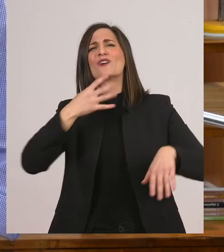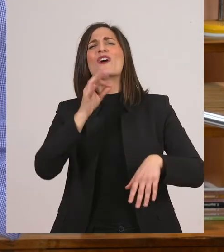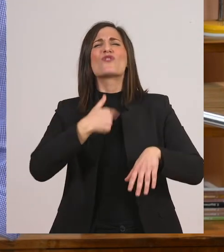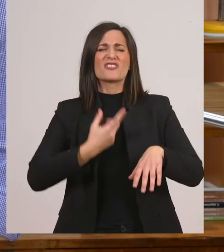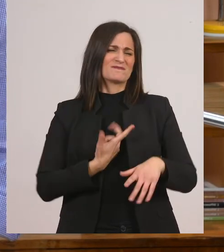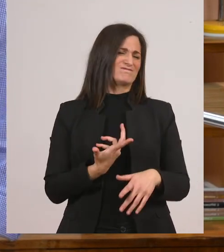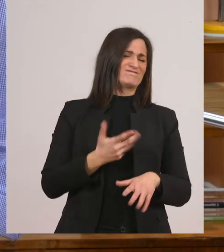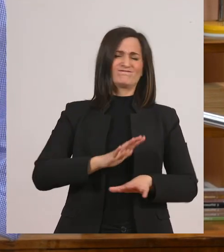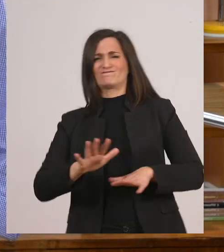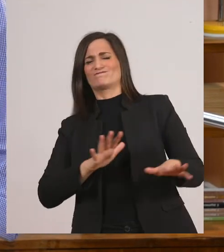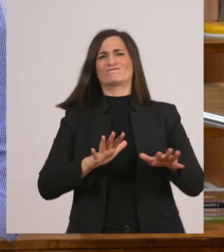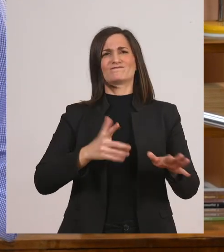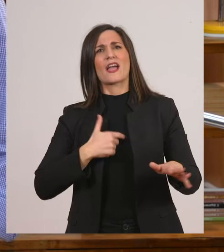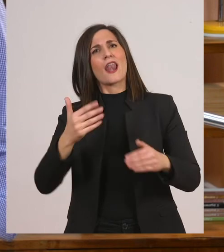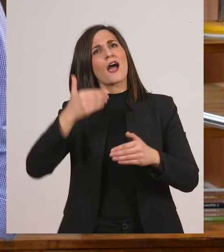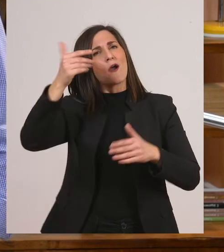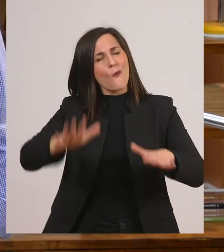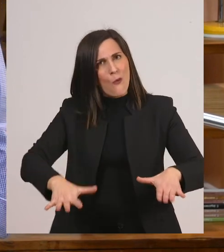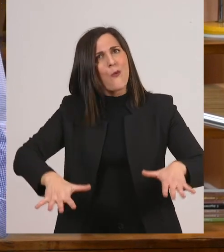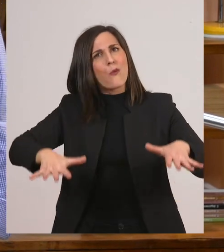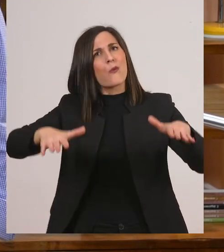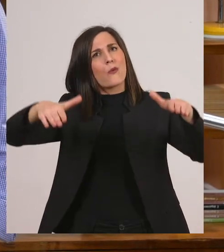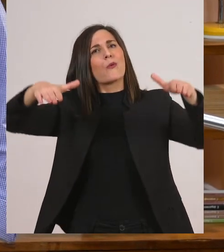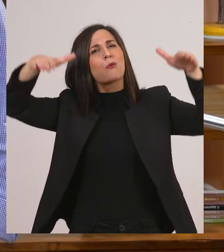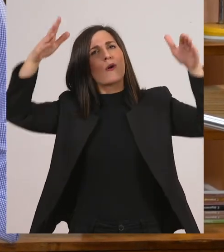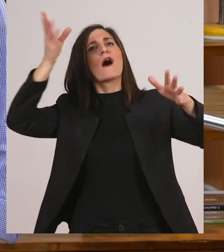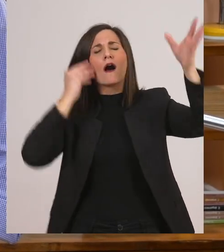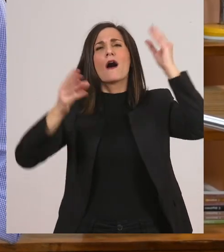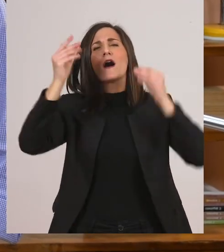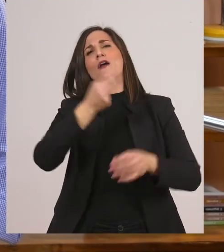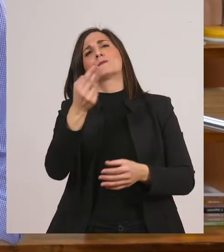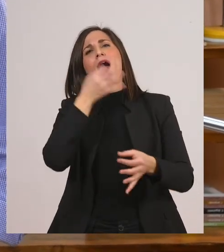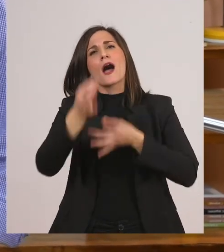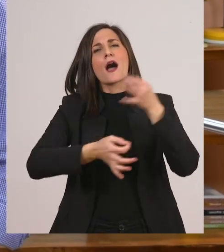αλλά μέσα στα επόμενα χρόνια θα κάνετε συνέχεια επιχειρηματολογικά κείμενα, ειδικά στο Γυμνάσιο και κυρίως στο Λύκειο.